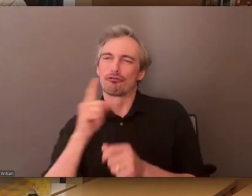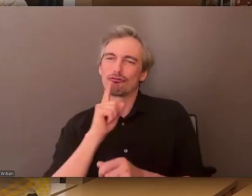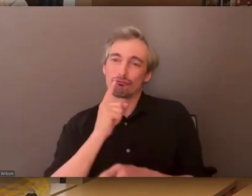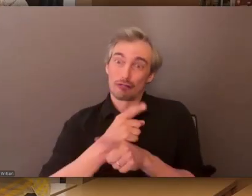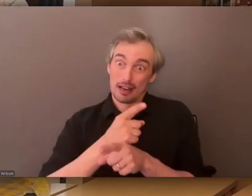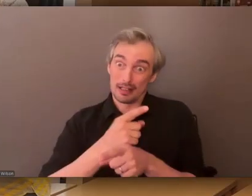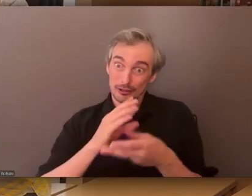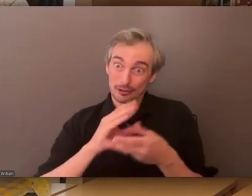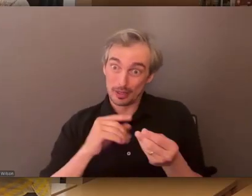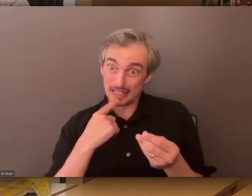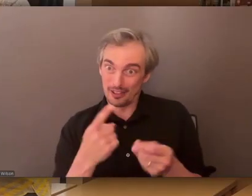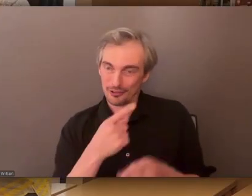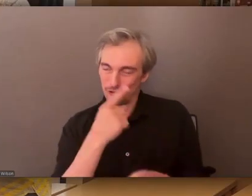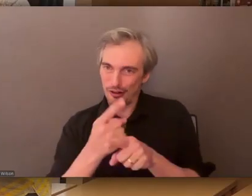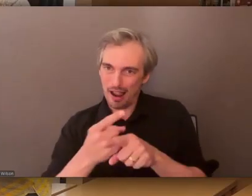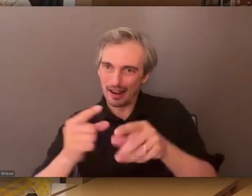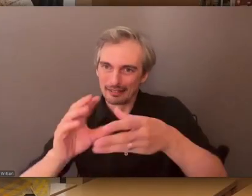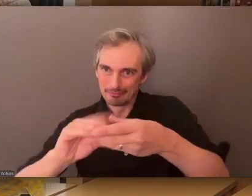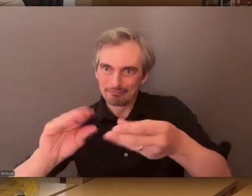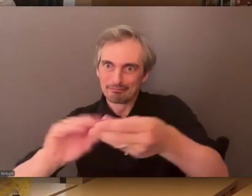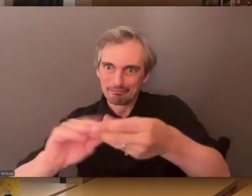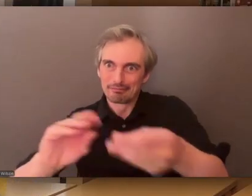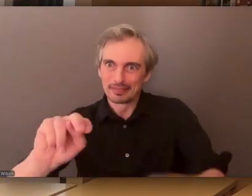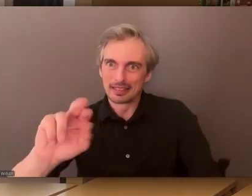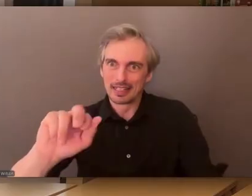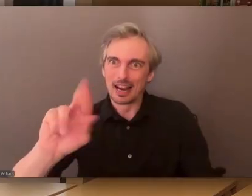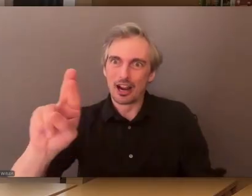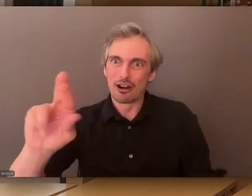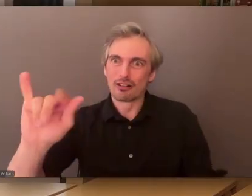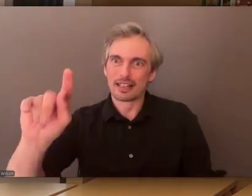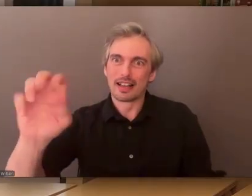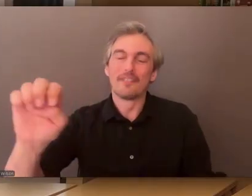とにかく、これも試してみる価値があります。 さて、